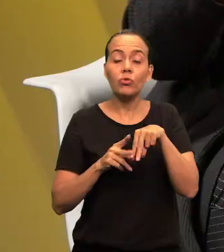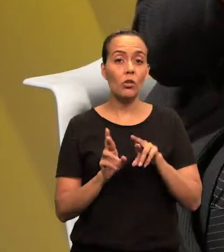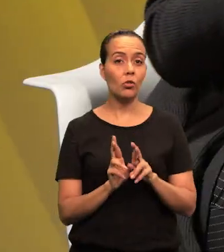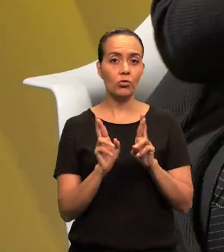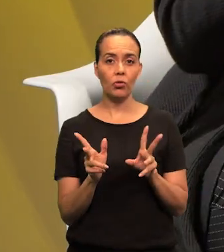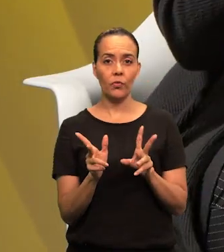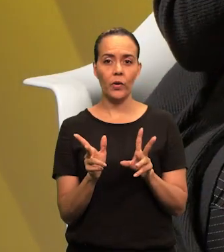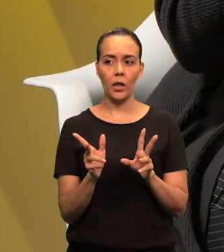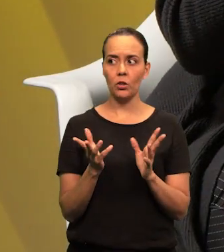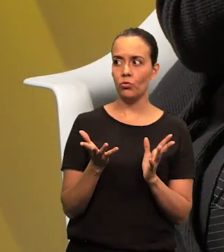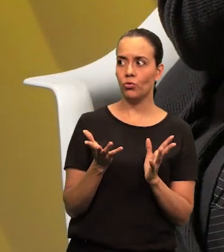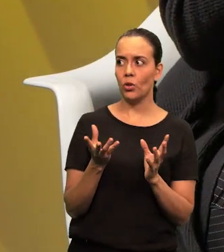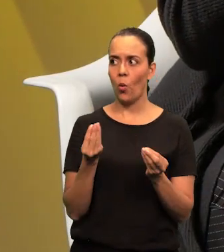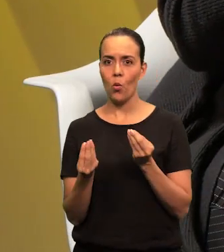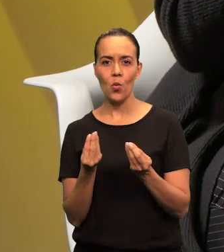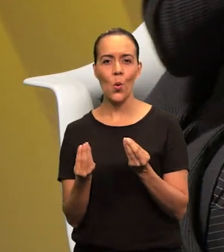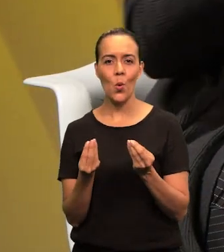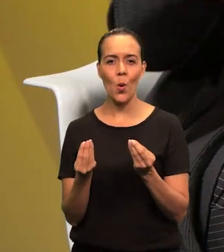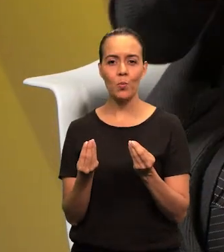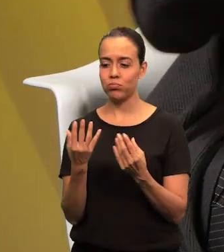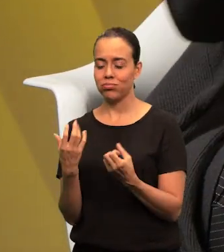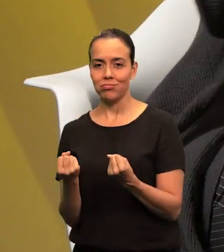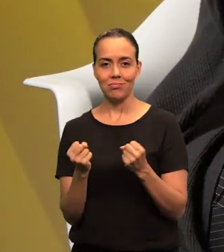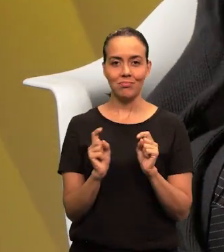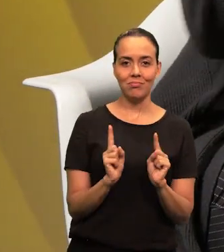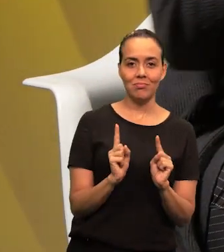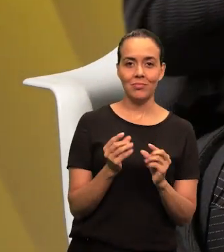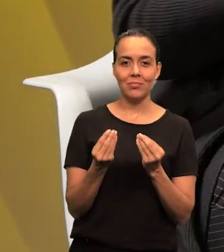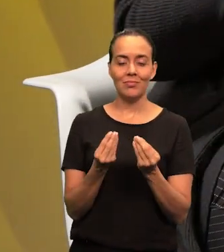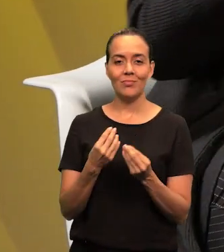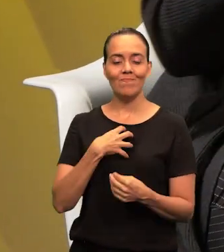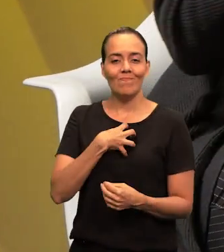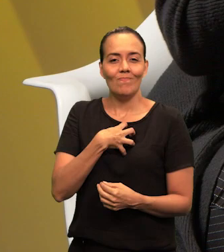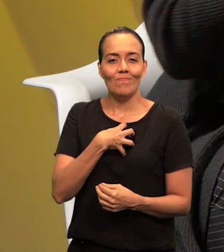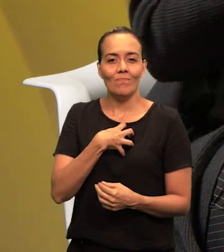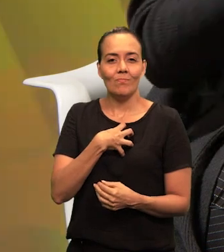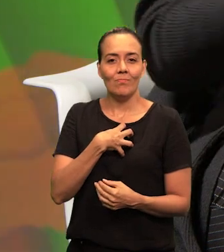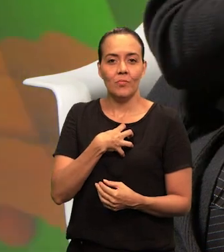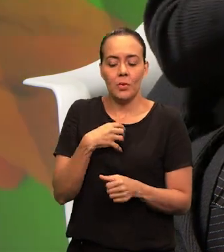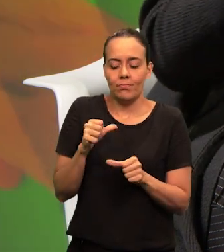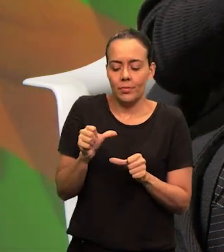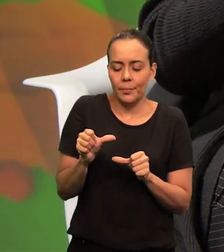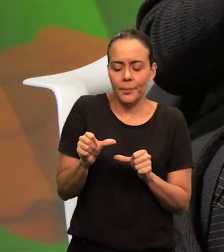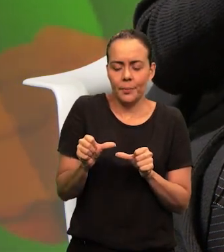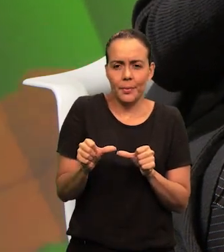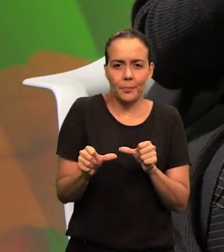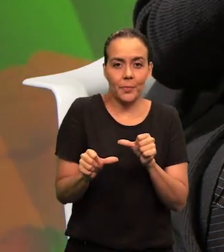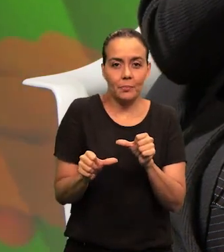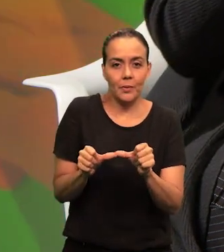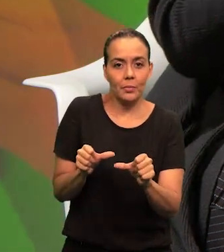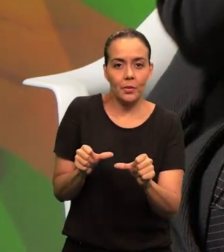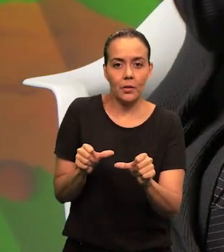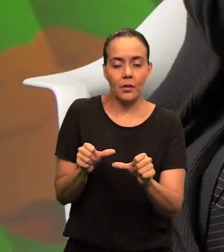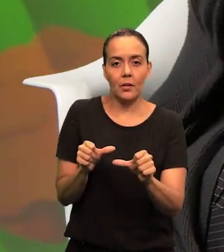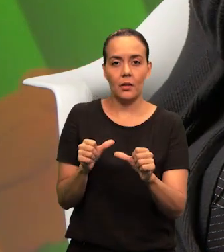Mas o espaço de manipulação da linguagem de transformação é mínimo. As pessoas acham que a linguagem